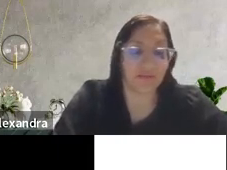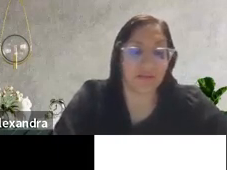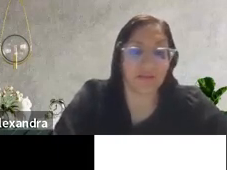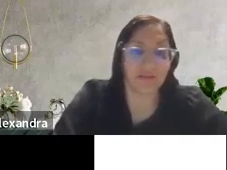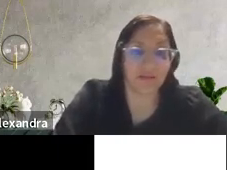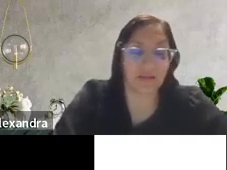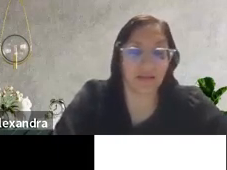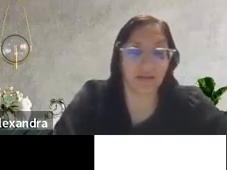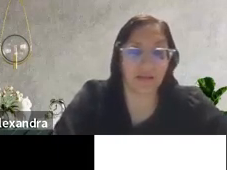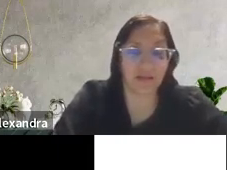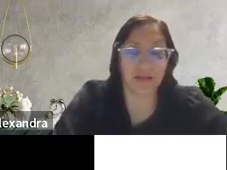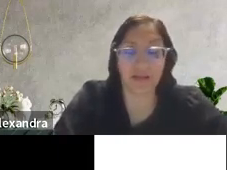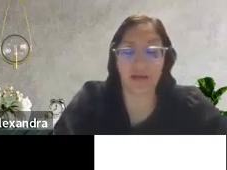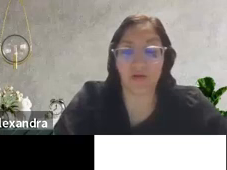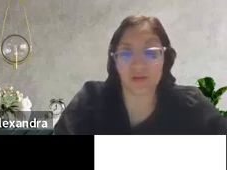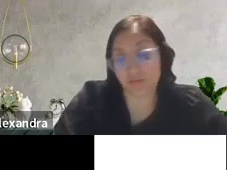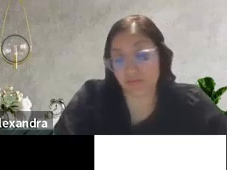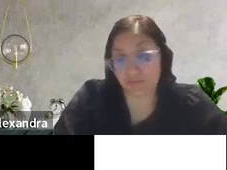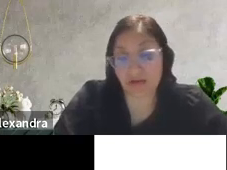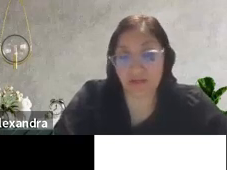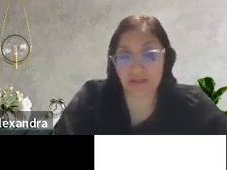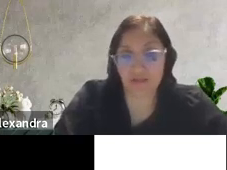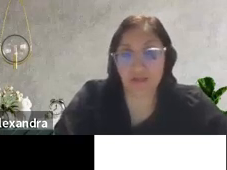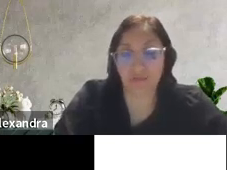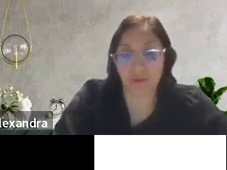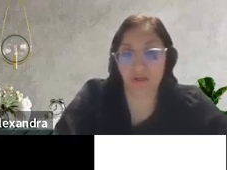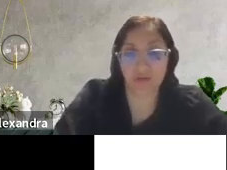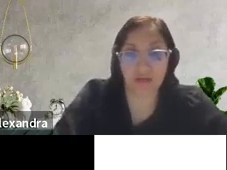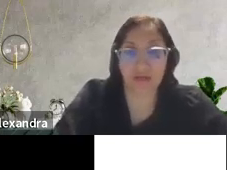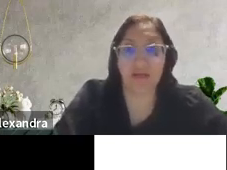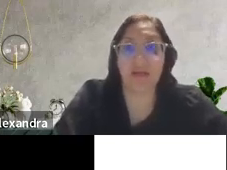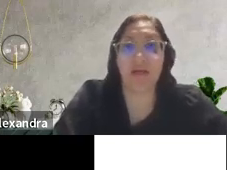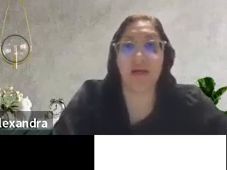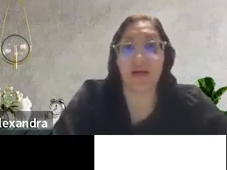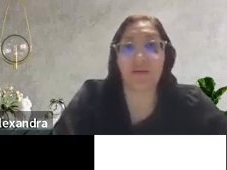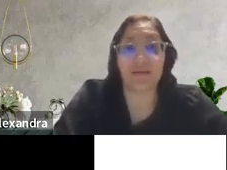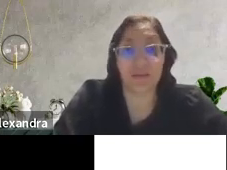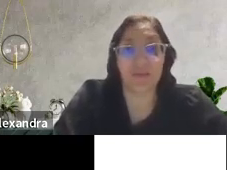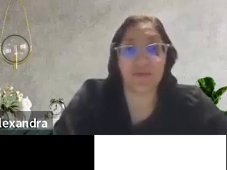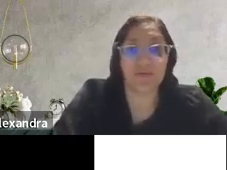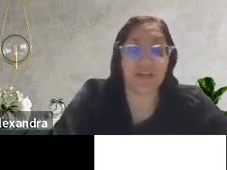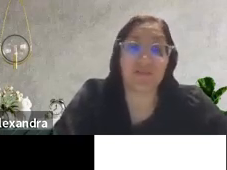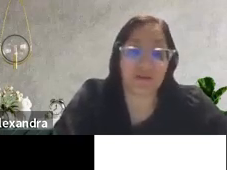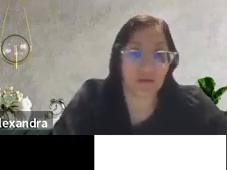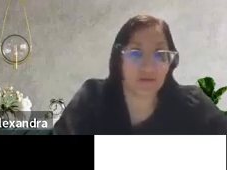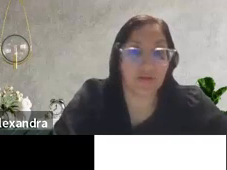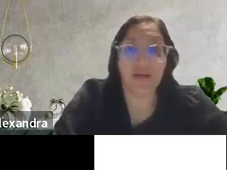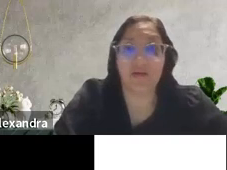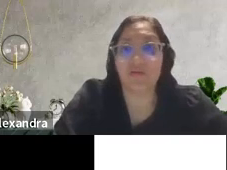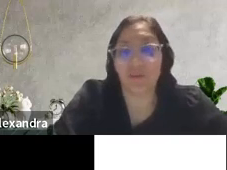visión a muchas cosas que le pueden para mejorar la comunicación.